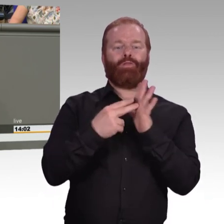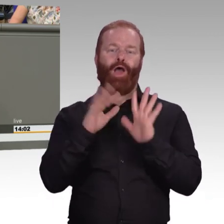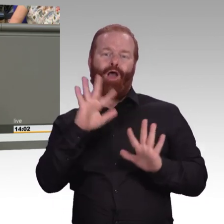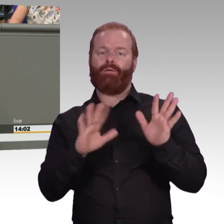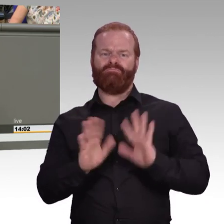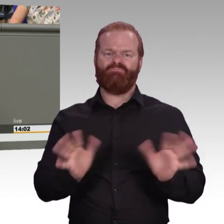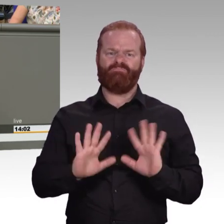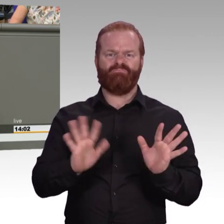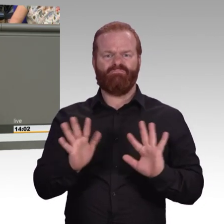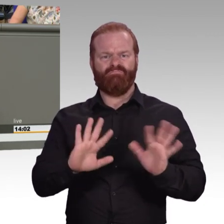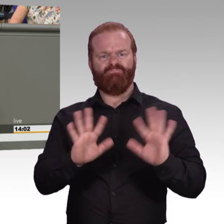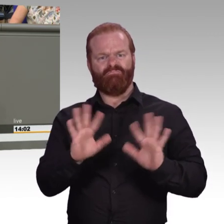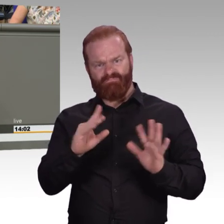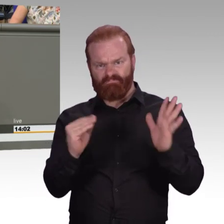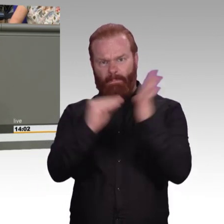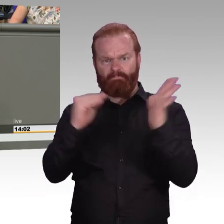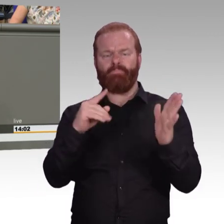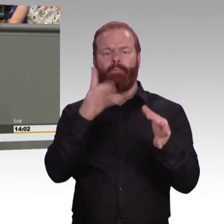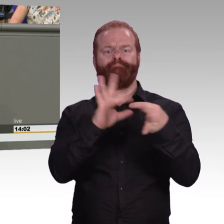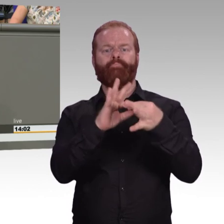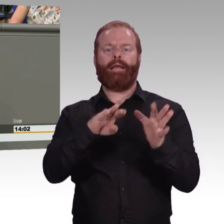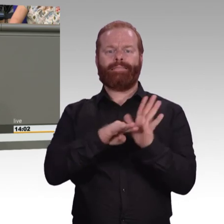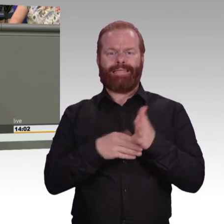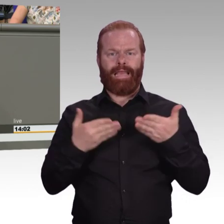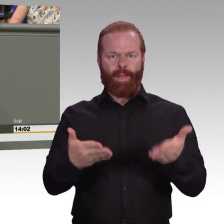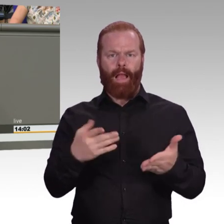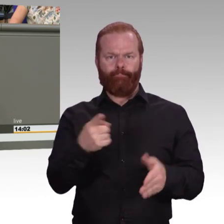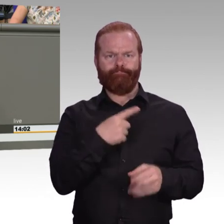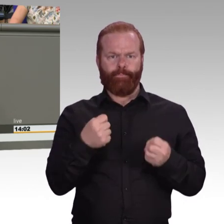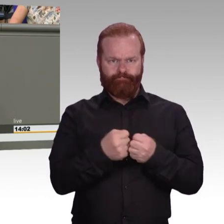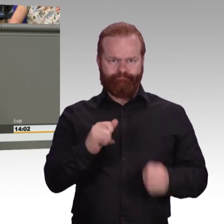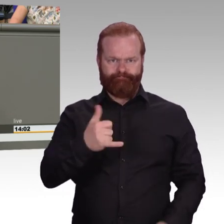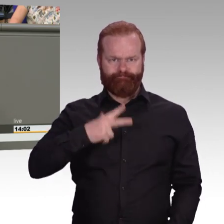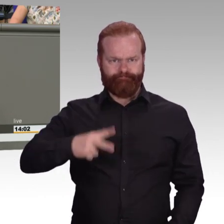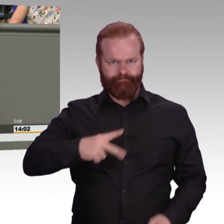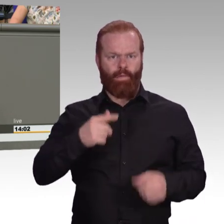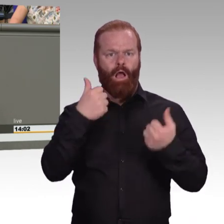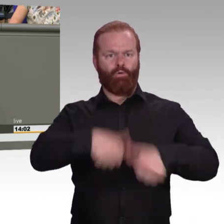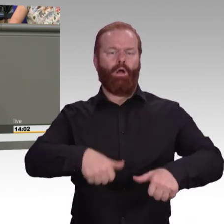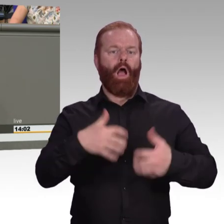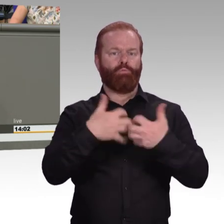Das fordert Die Linke und so geht nämlich lebendige Demokratie. So geht politische Bildung, meine Damen und Herren.